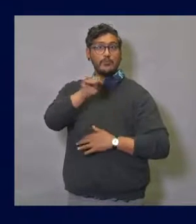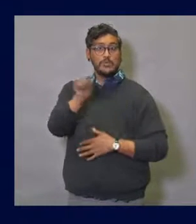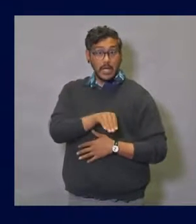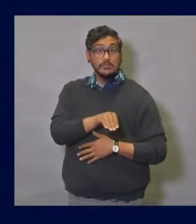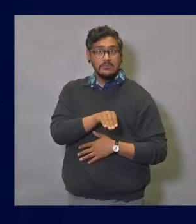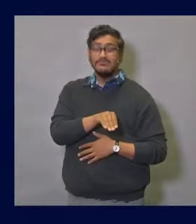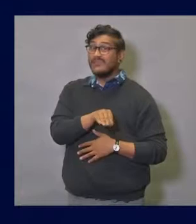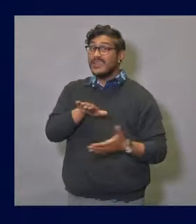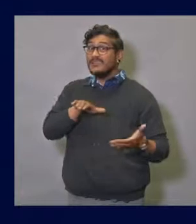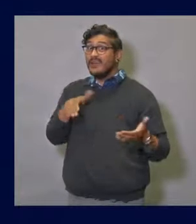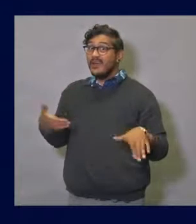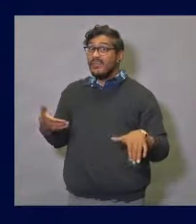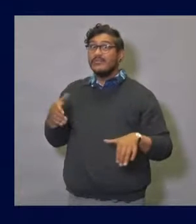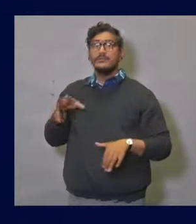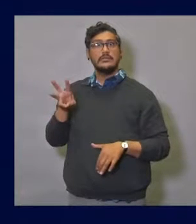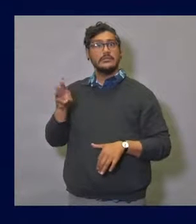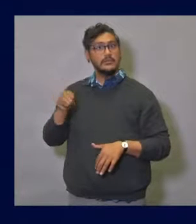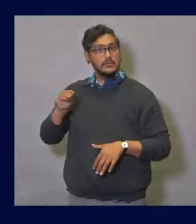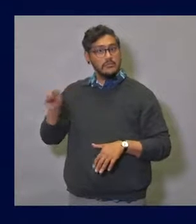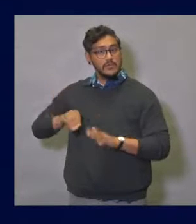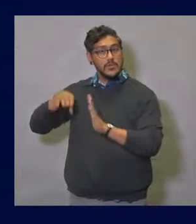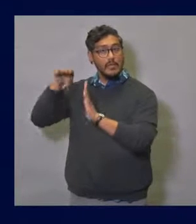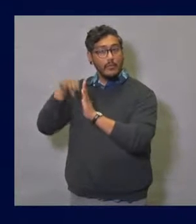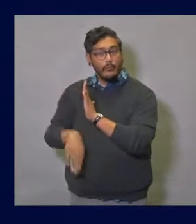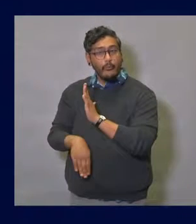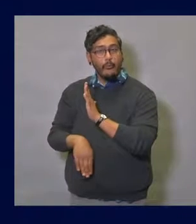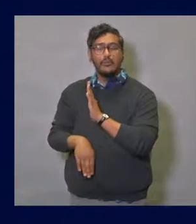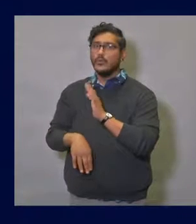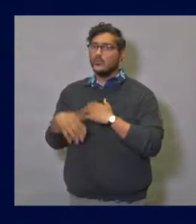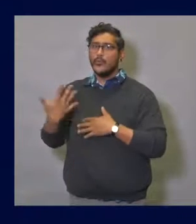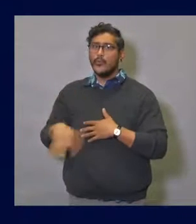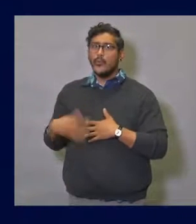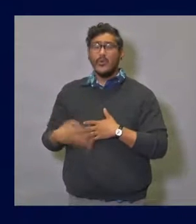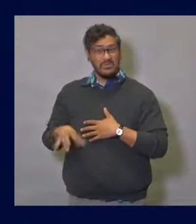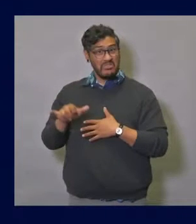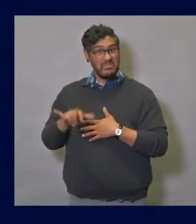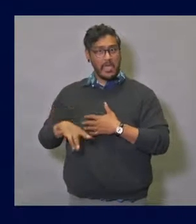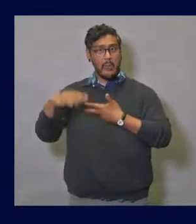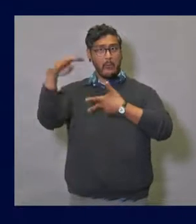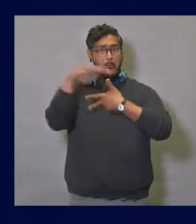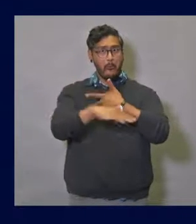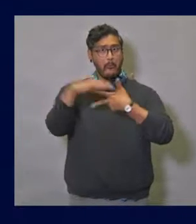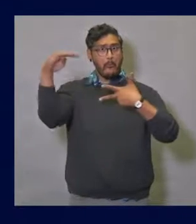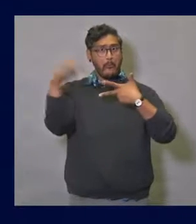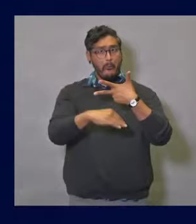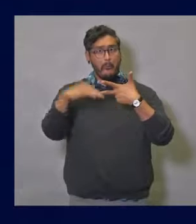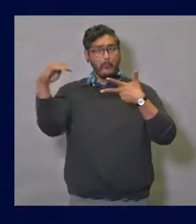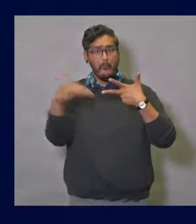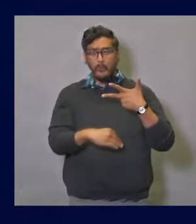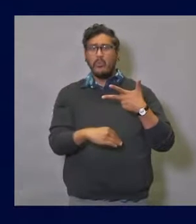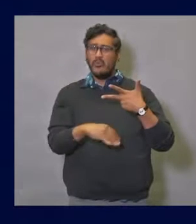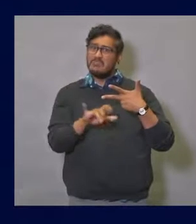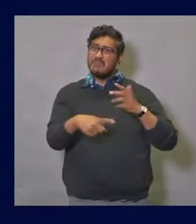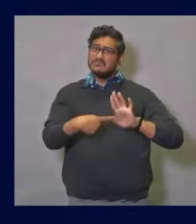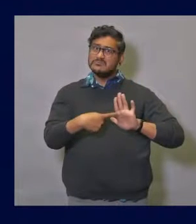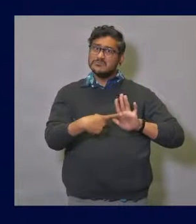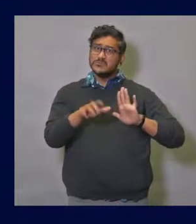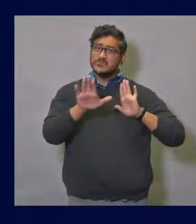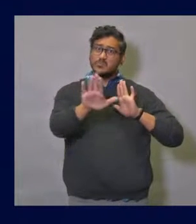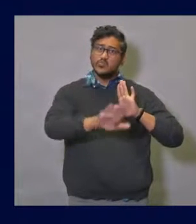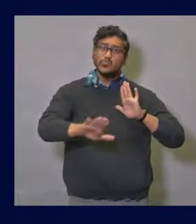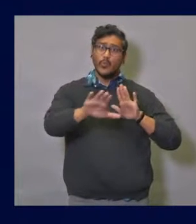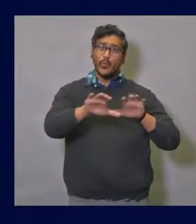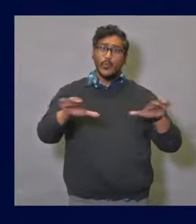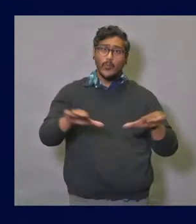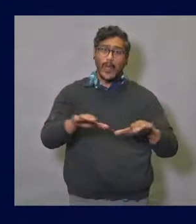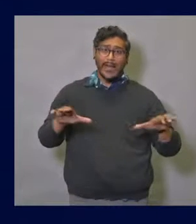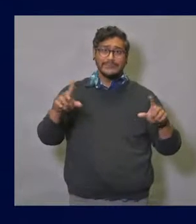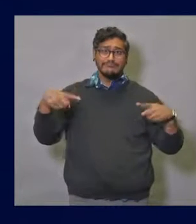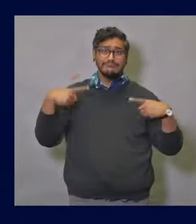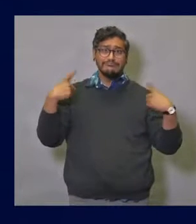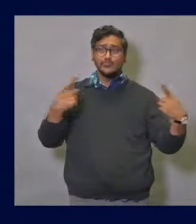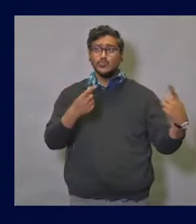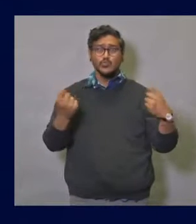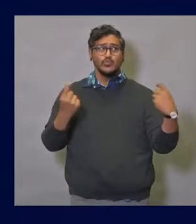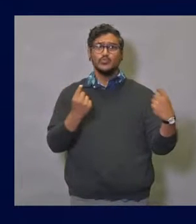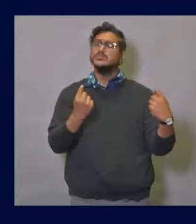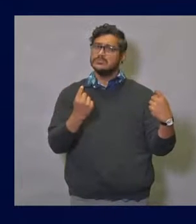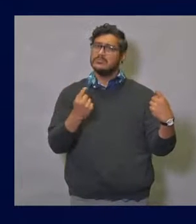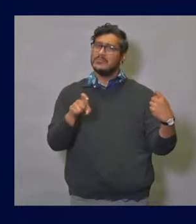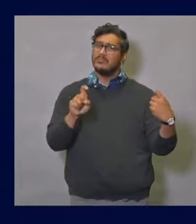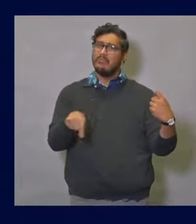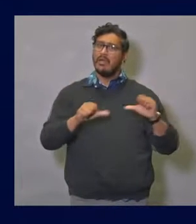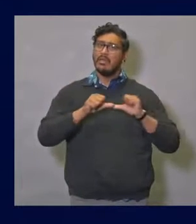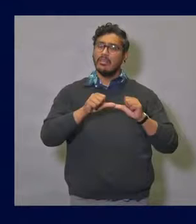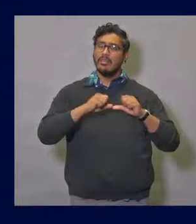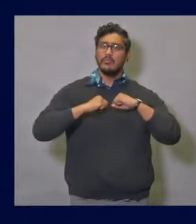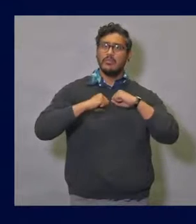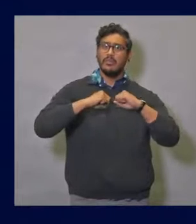SEMANAS DE MARZO LOS CASOS